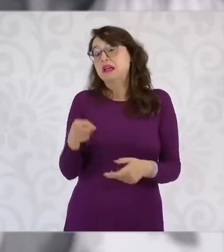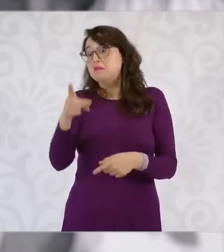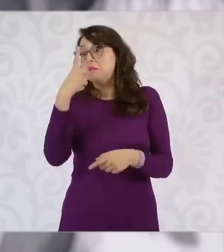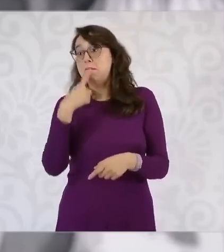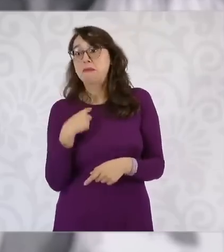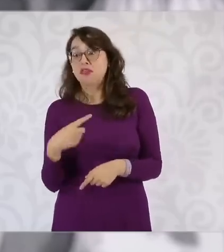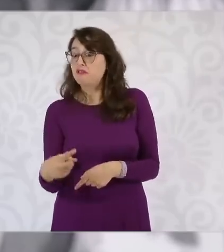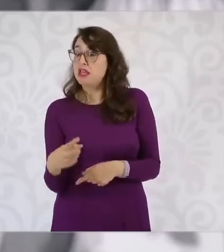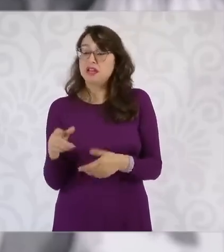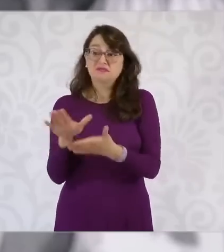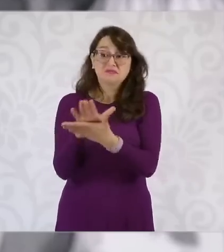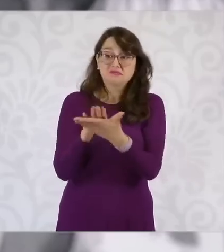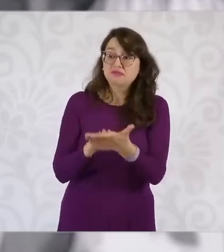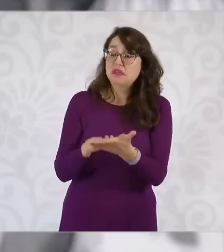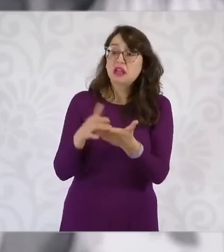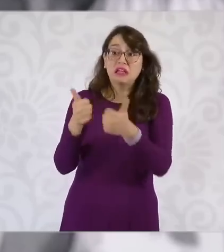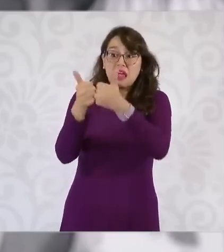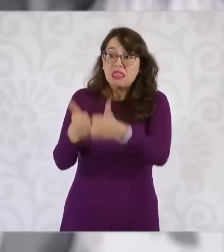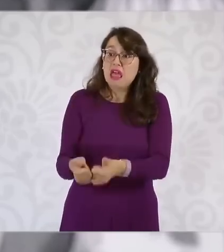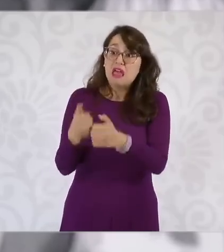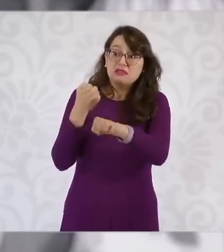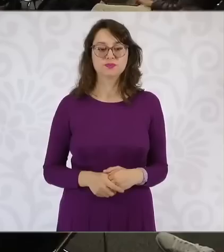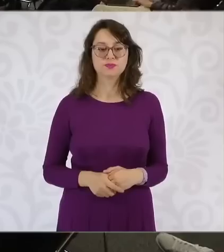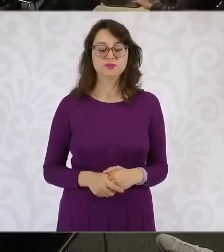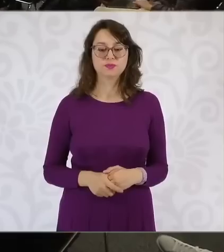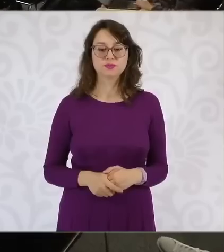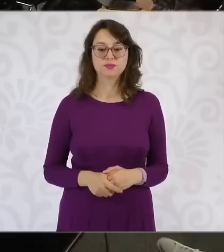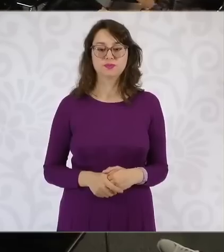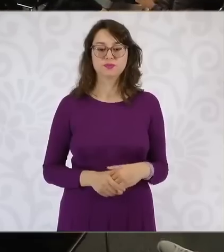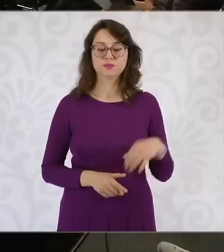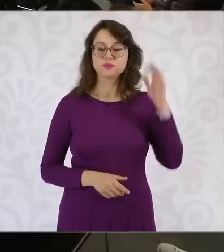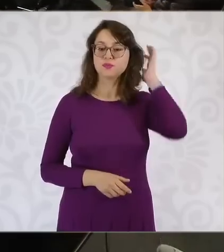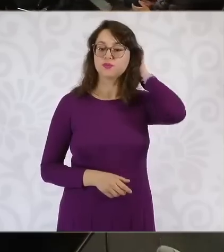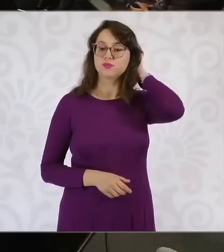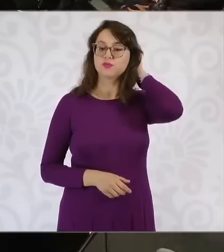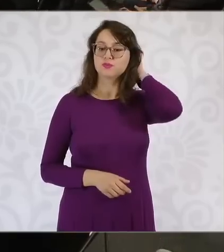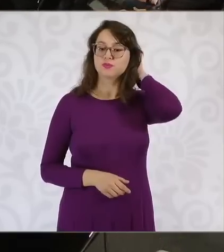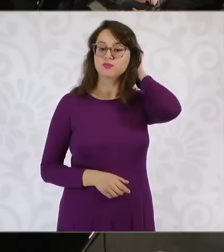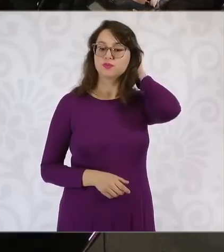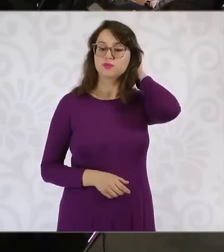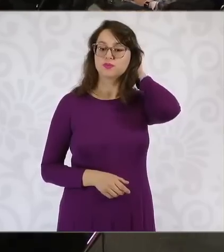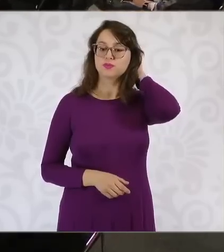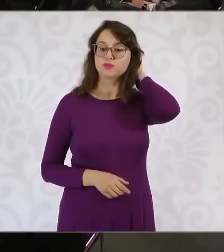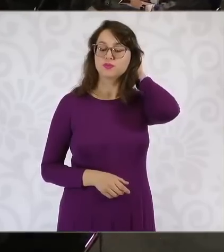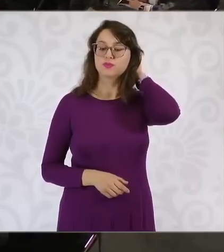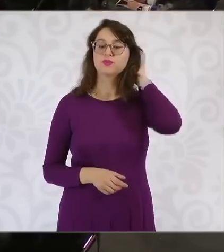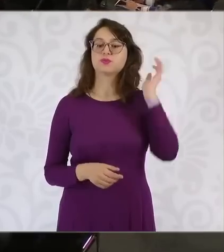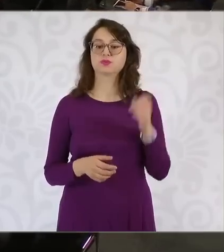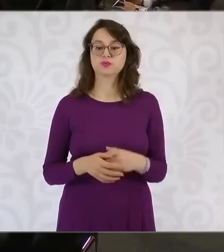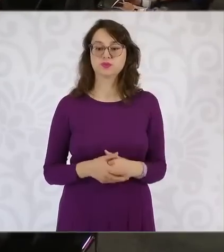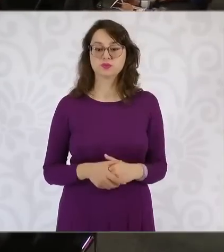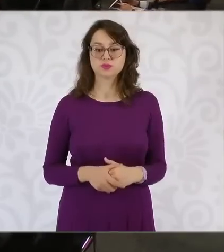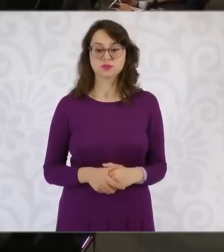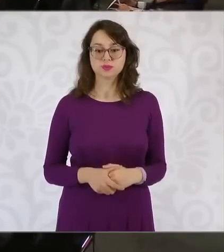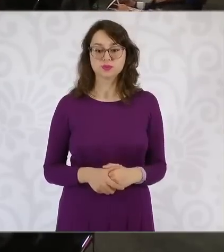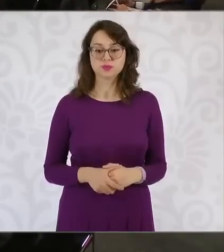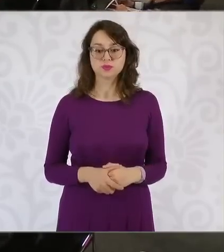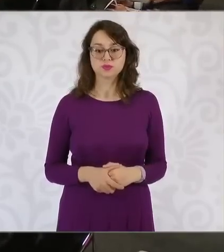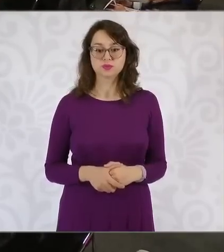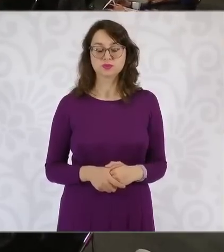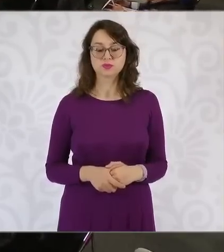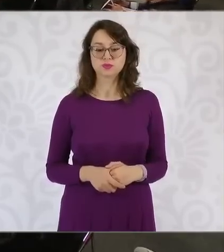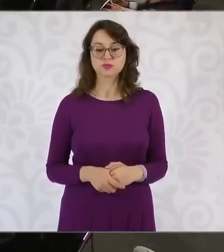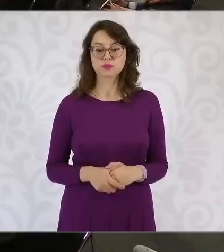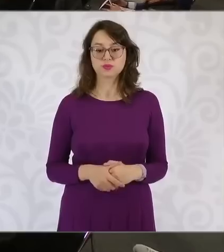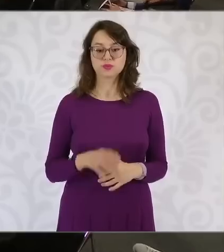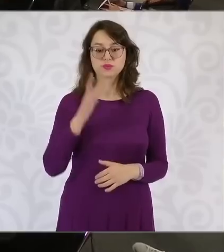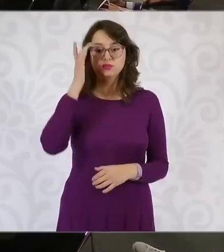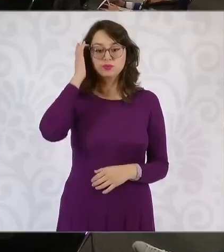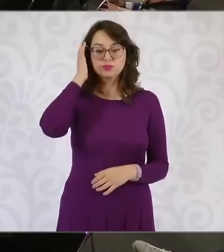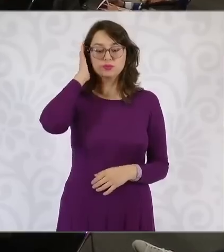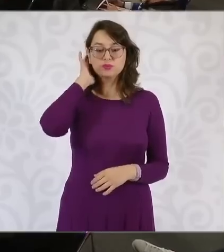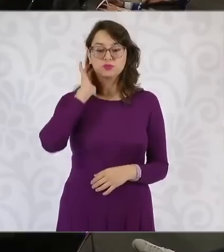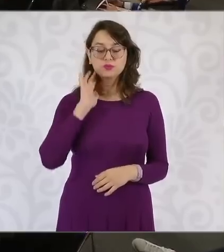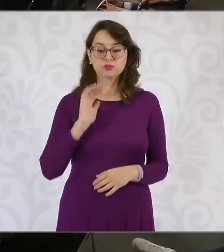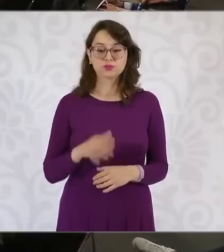busca la manera de apoyar Gracias vamos ha tenido tanto interés y además como dije cuando llegué al